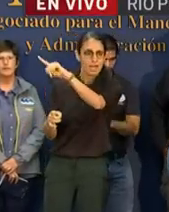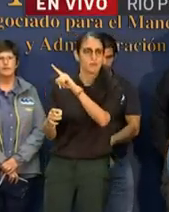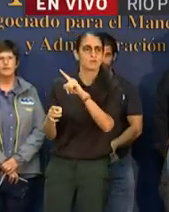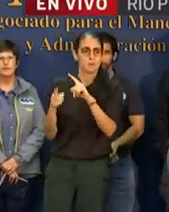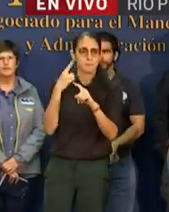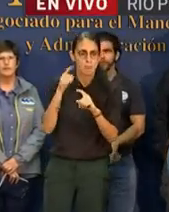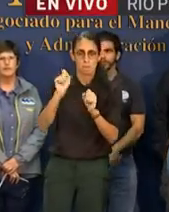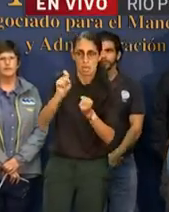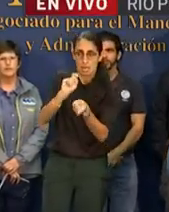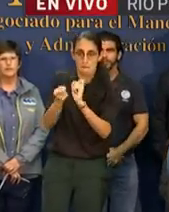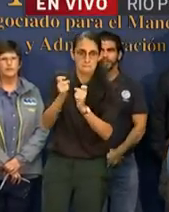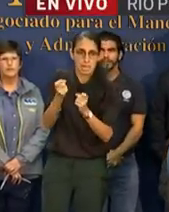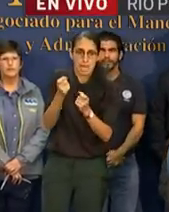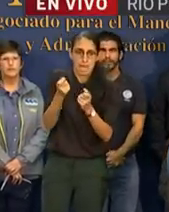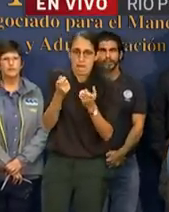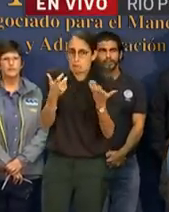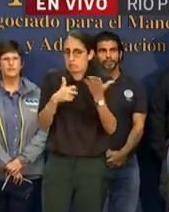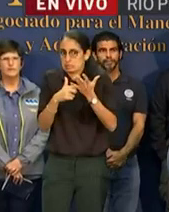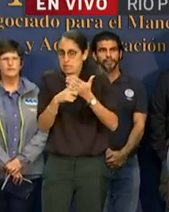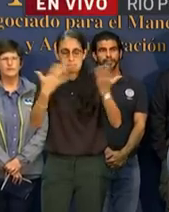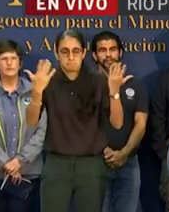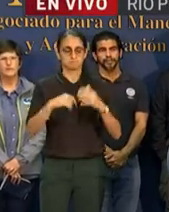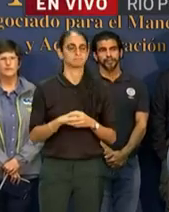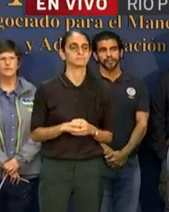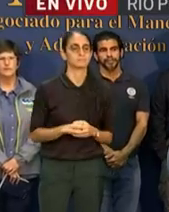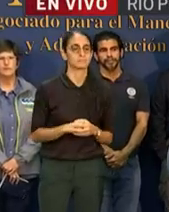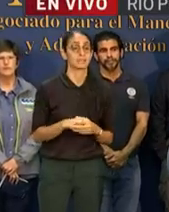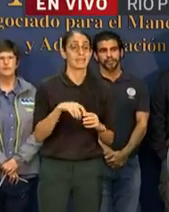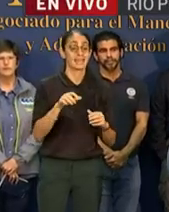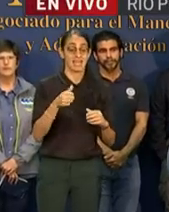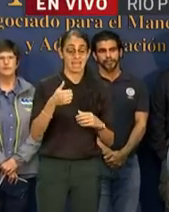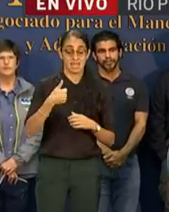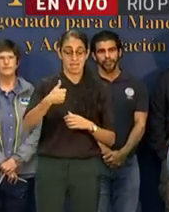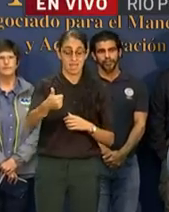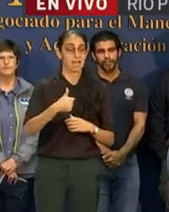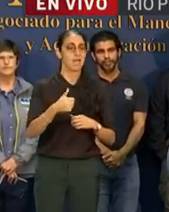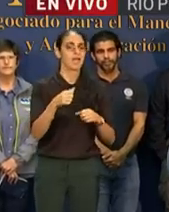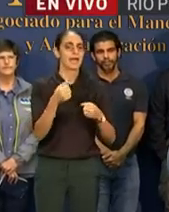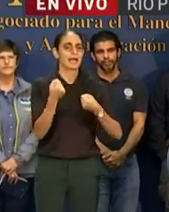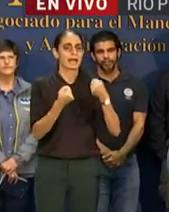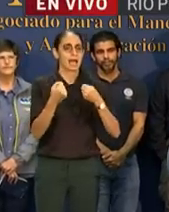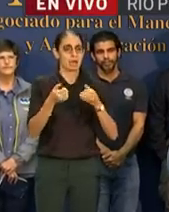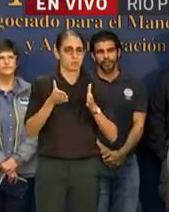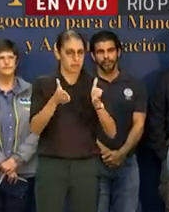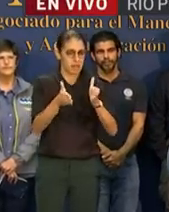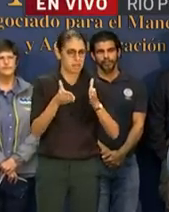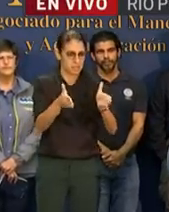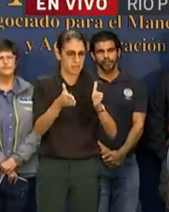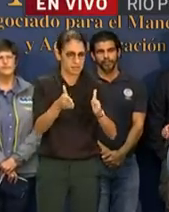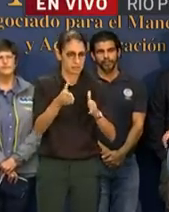VUELOS HAN SIDO CANCELADOS EN